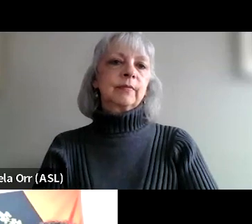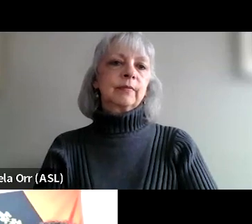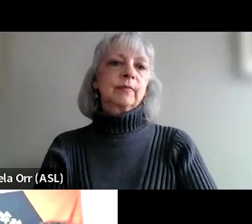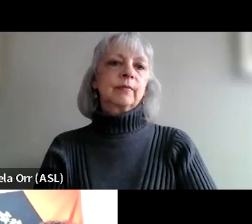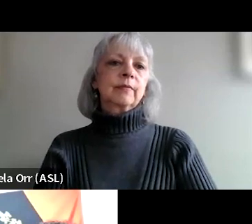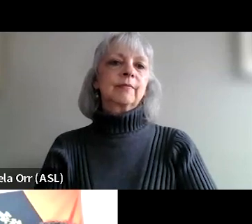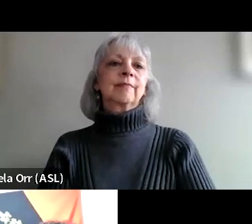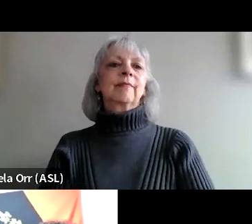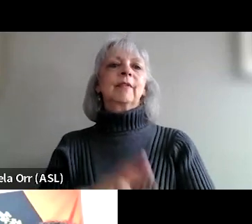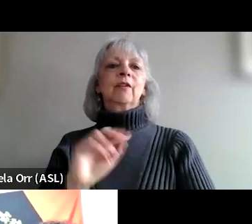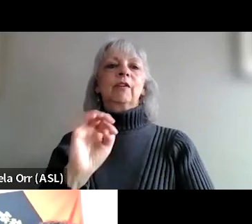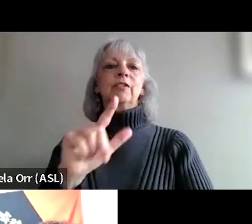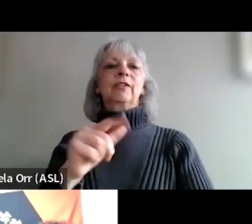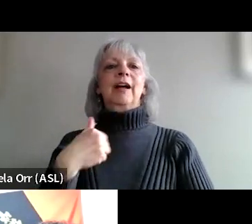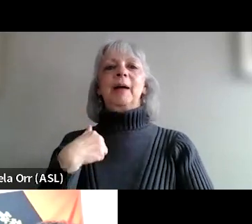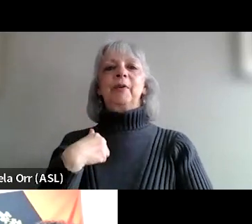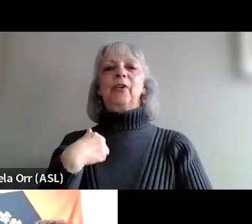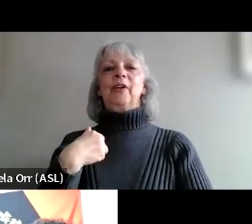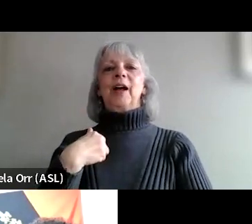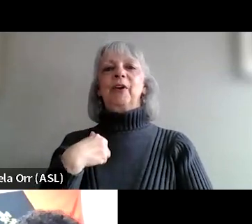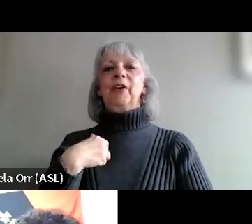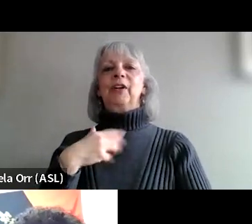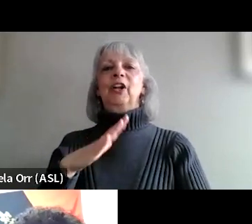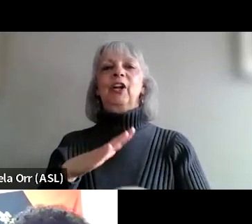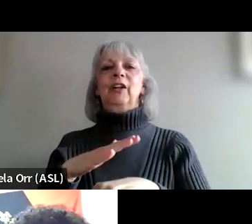Está bien, diré quién viene a continuación. Ese es mi trabajo y sé hacerlo.